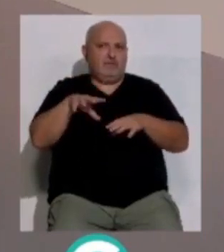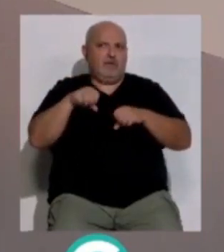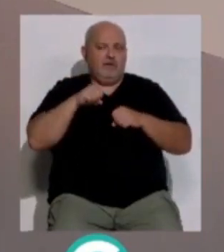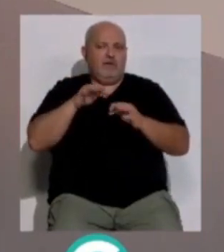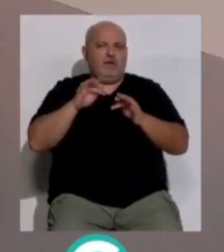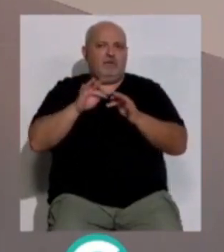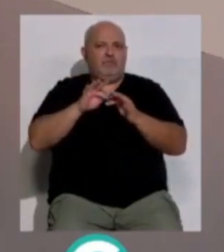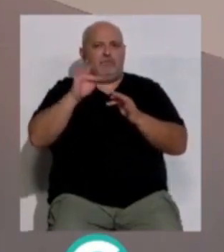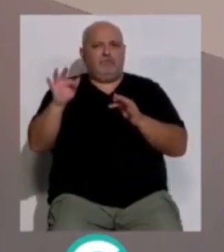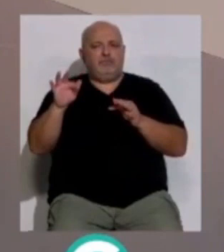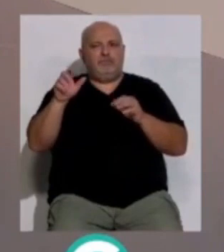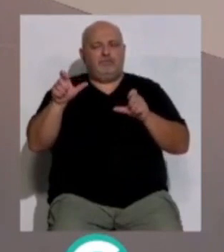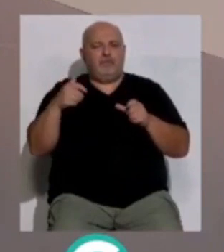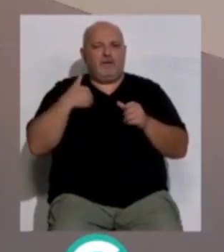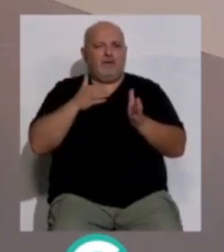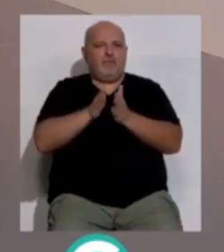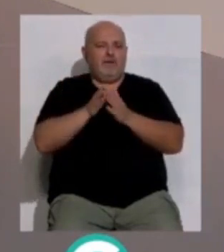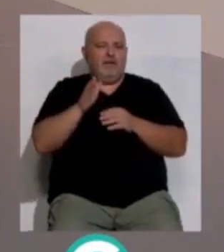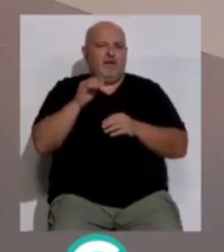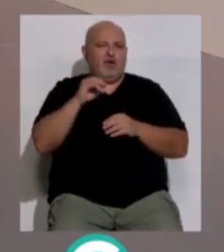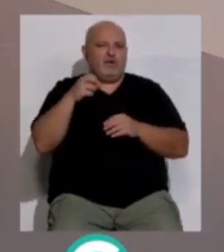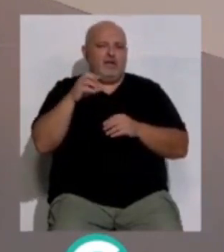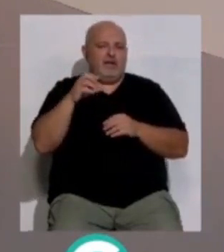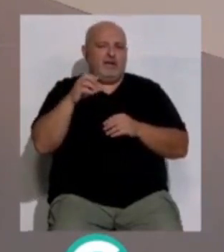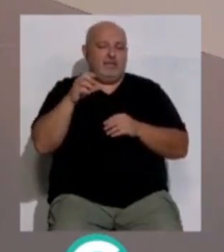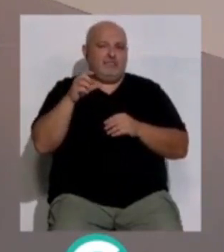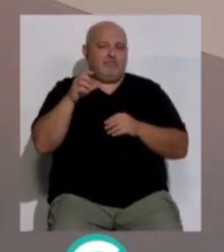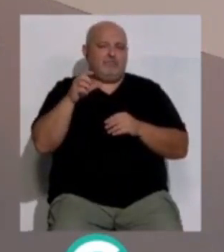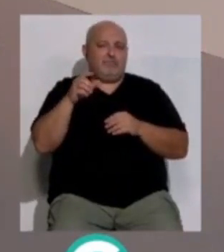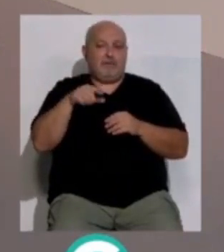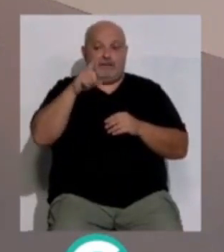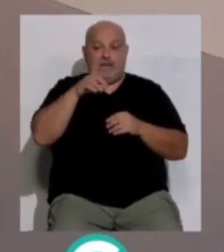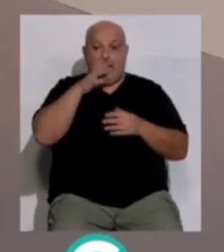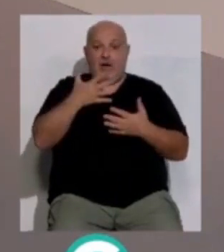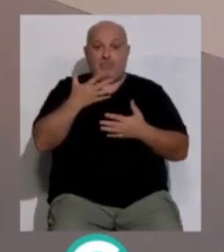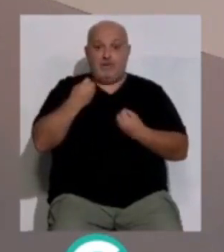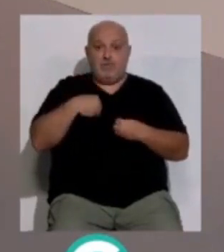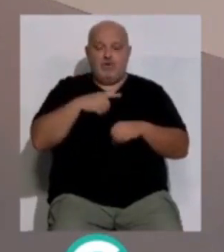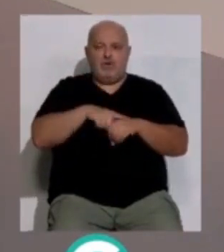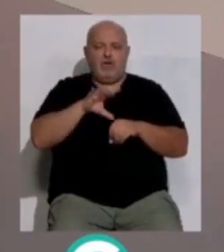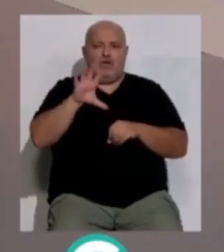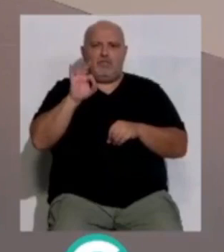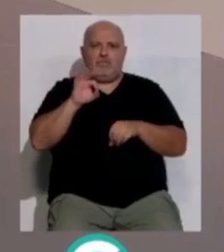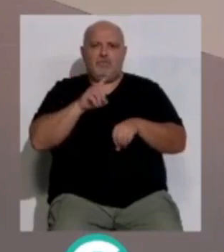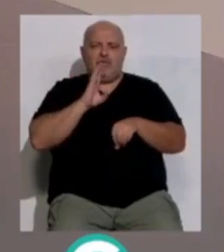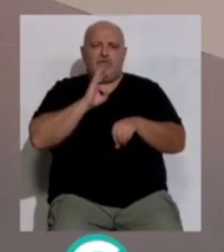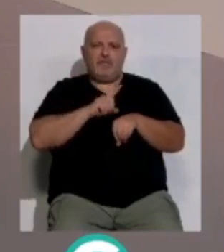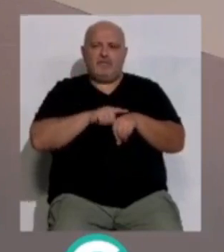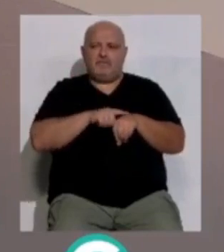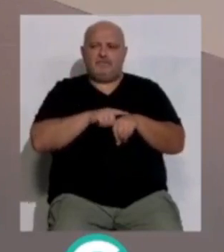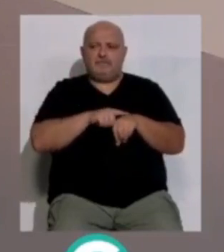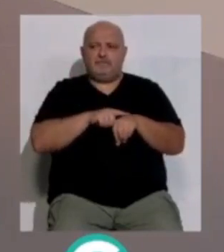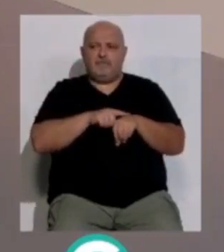relevo de nuestro compañero y amigo José yelamo y estamos a esta hora de la tarde 5 minutos pasan 5